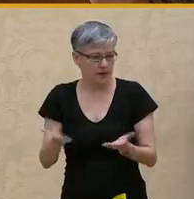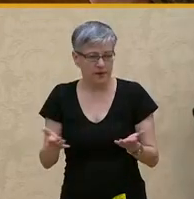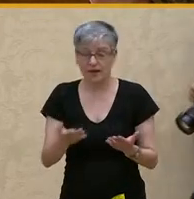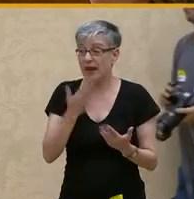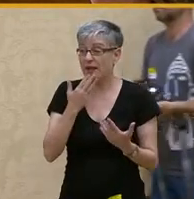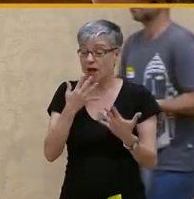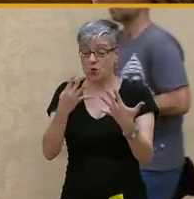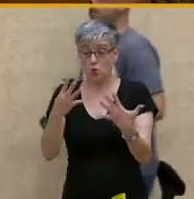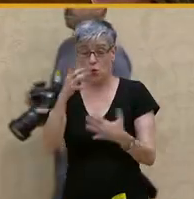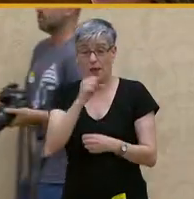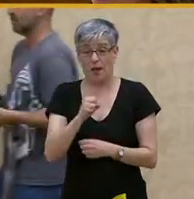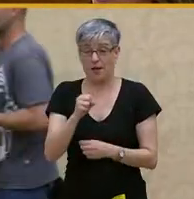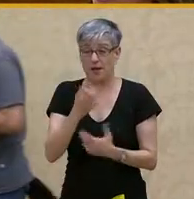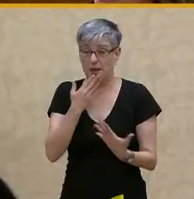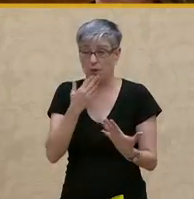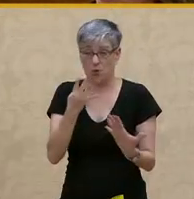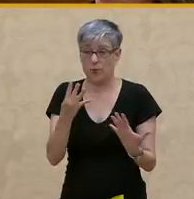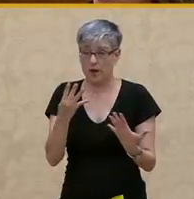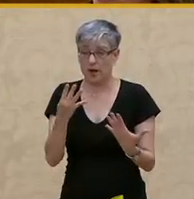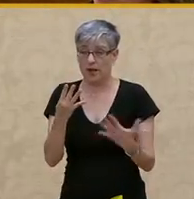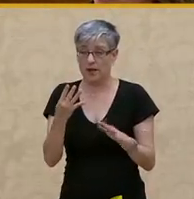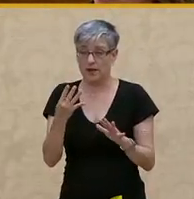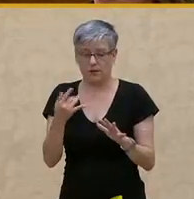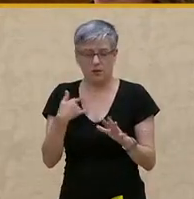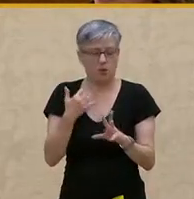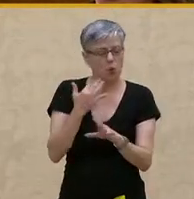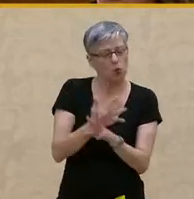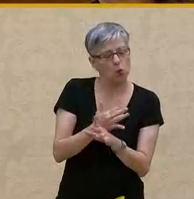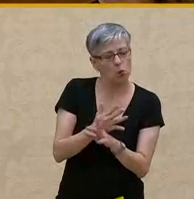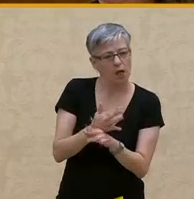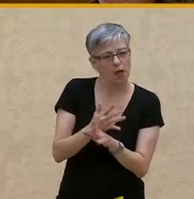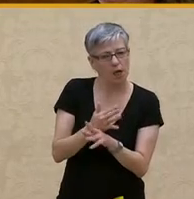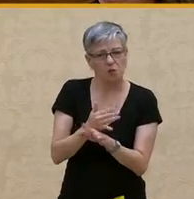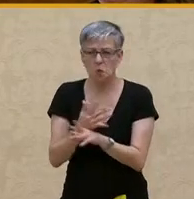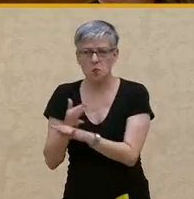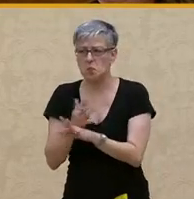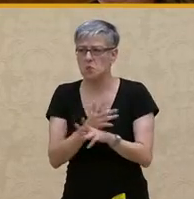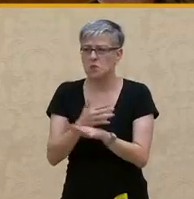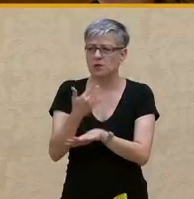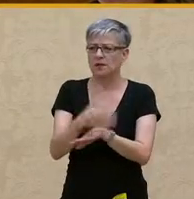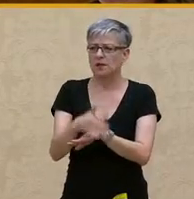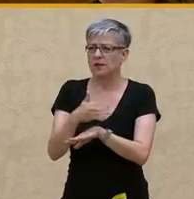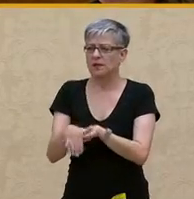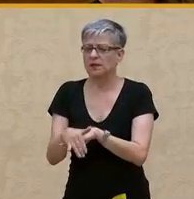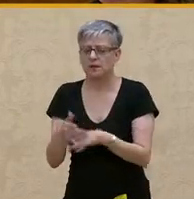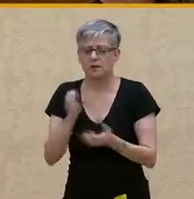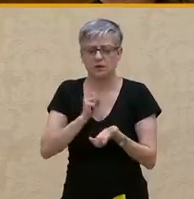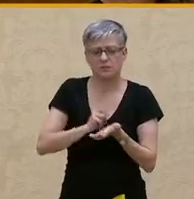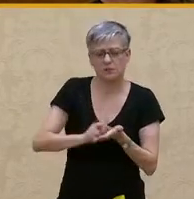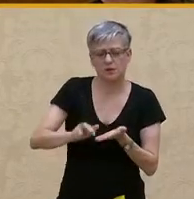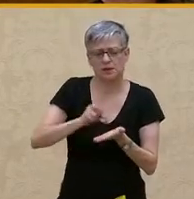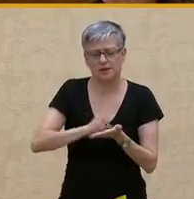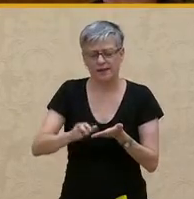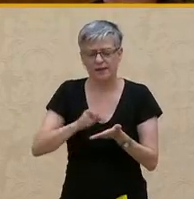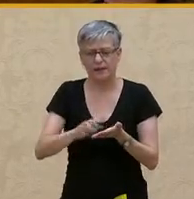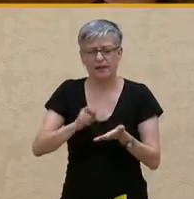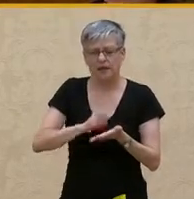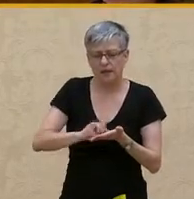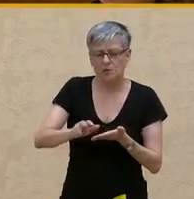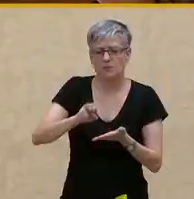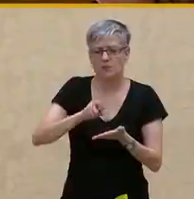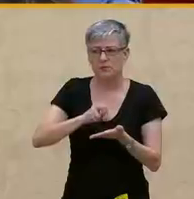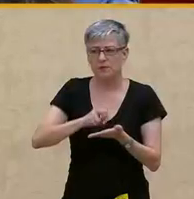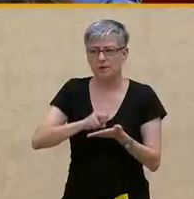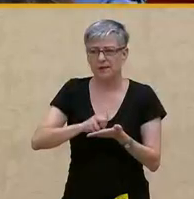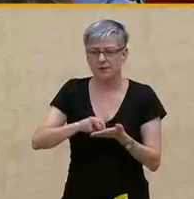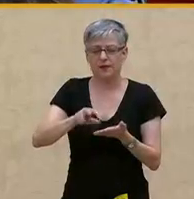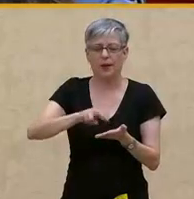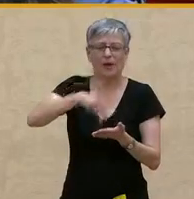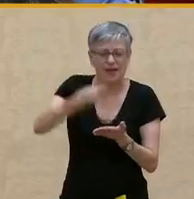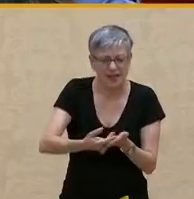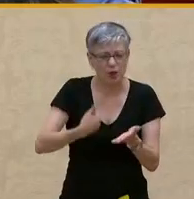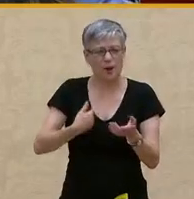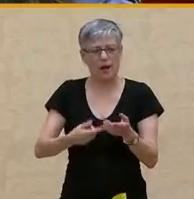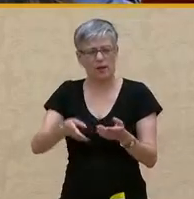años, jugando, en la calle, iba caminando, seguía también, cayéndome y tropezándome y me picaban